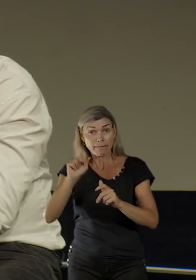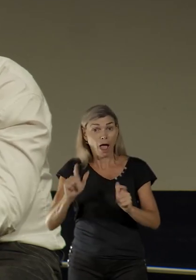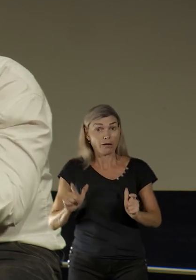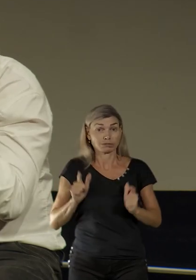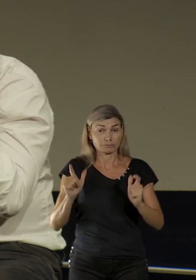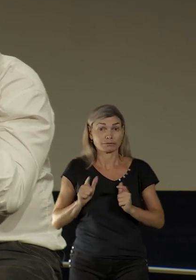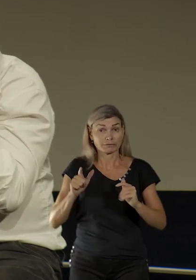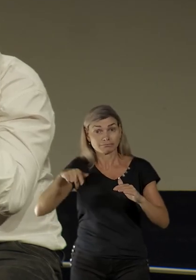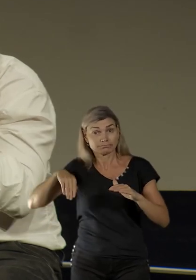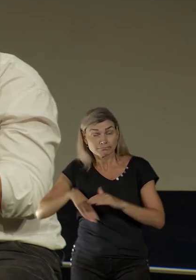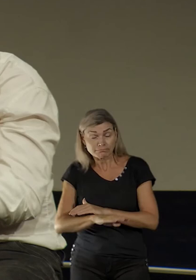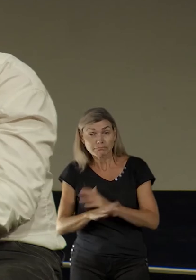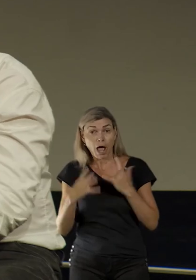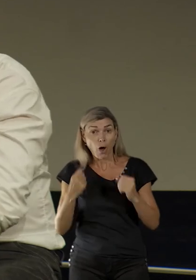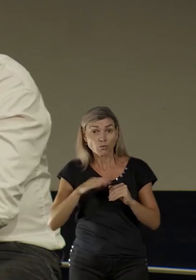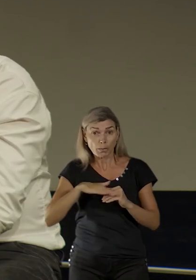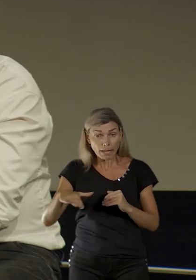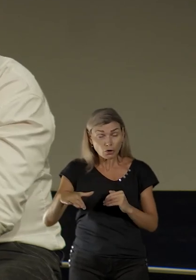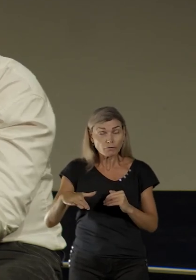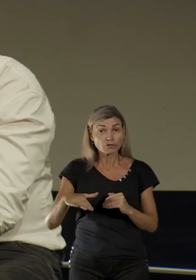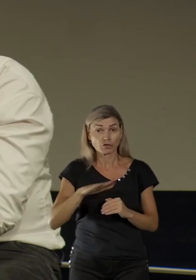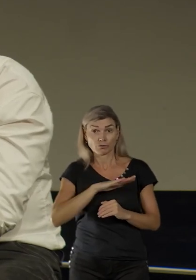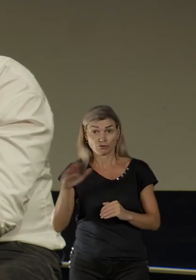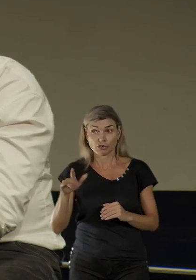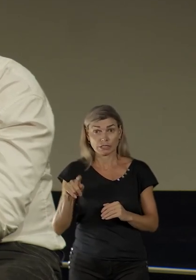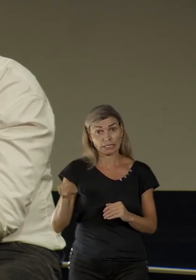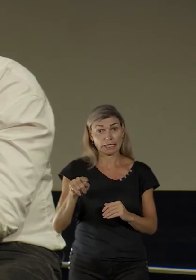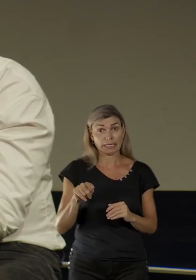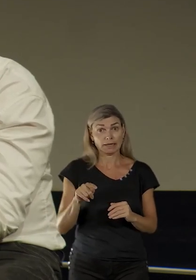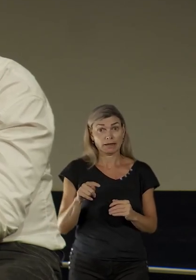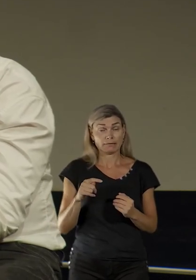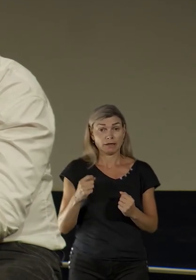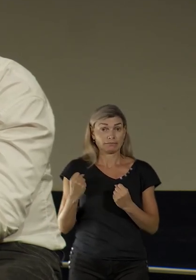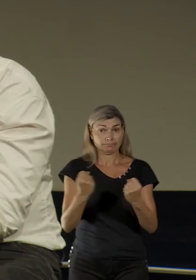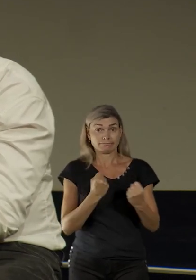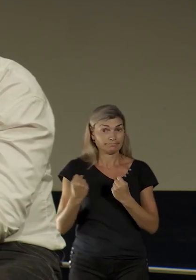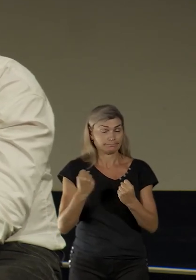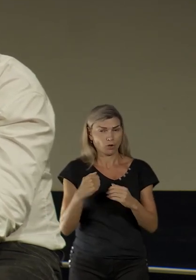v podzemí toho domu a všichni tam celý den jezdí autem, je zcela mylná.